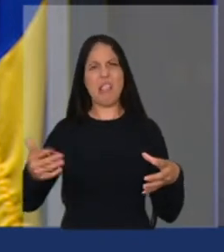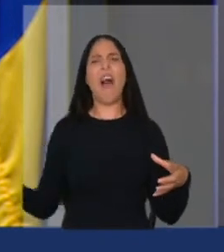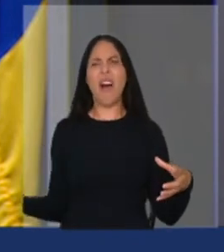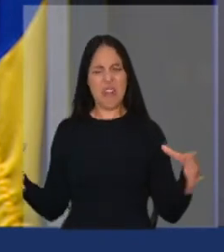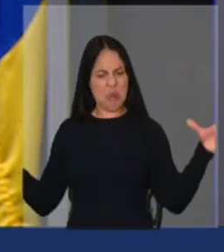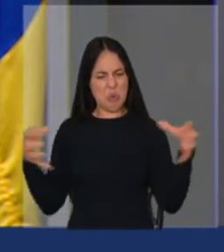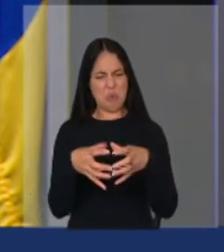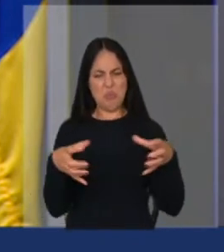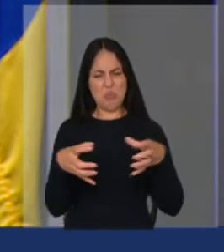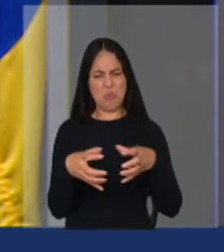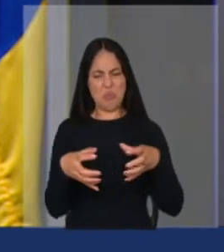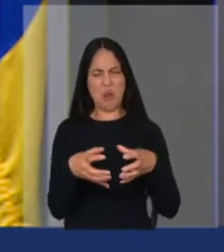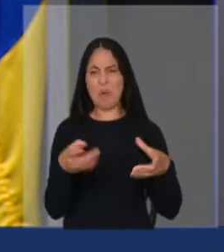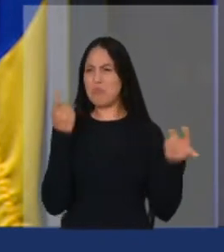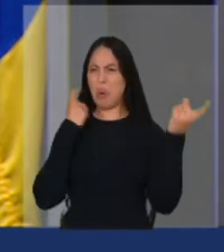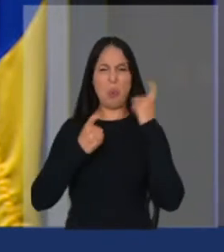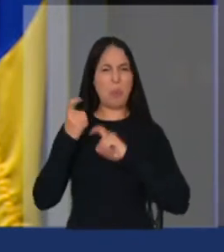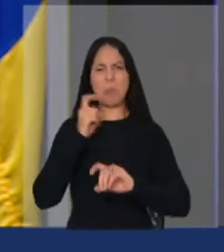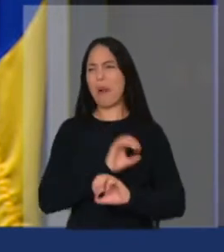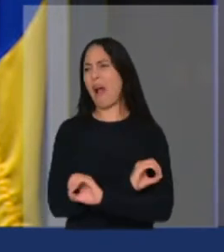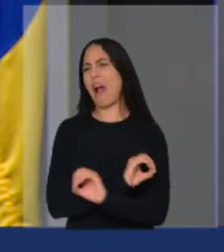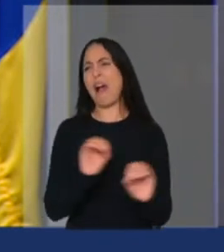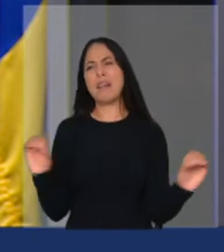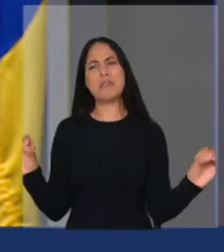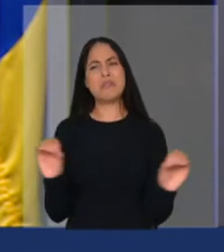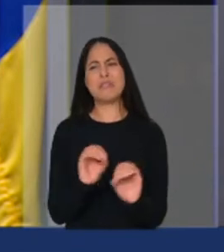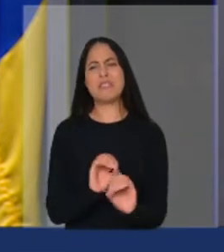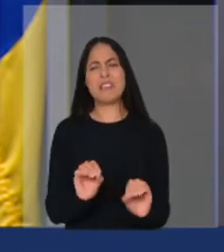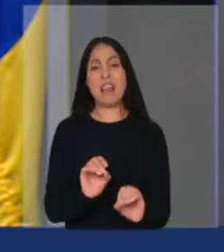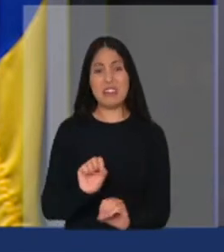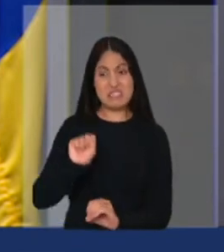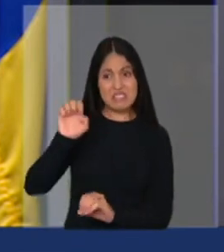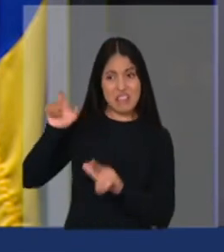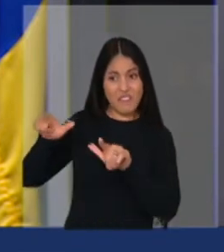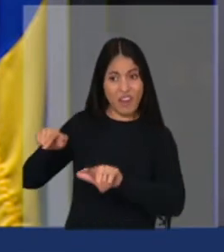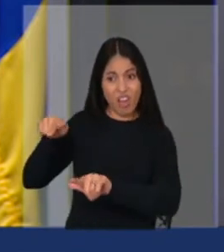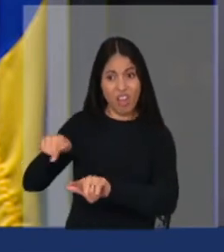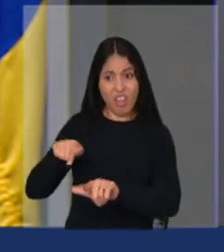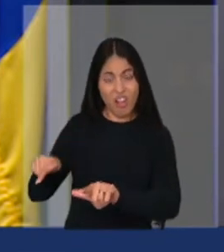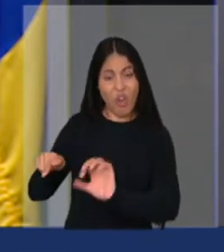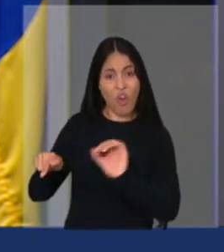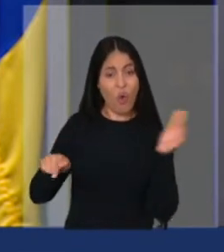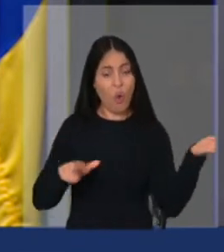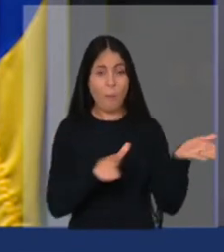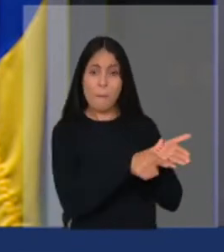PARA IREM CONTRA O SISTEMA ELEITORAL BRASILEIRO, UM DOS MAIS SEGUROS E ELOGIADOS NO